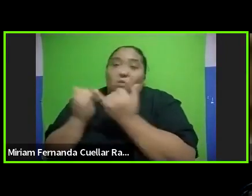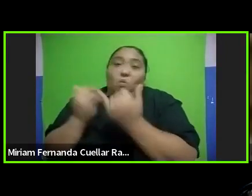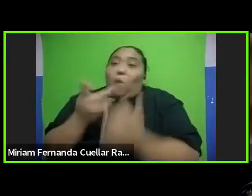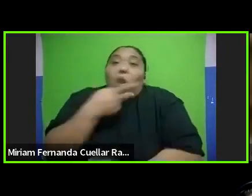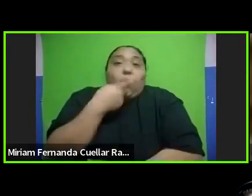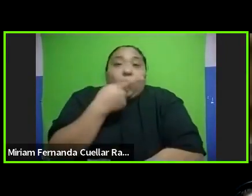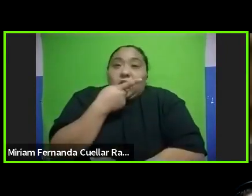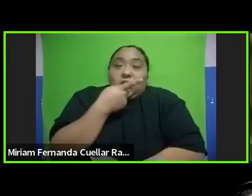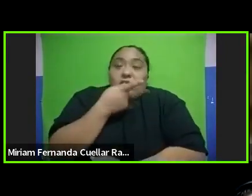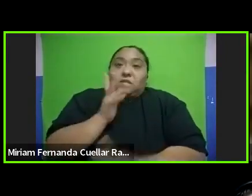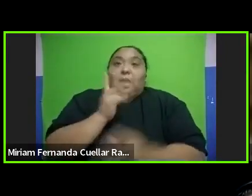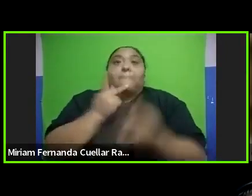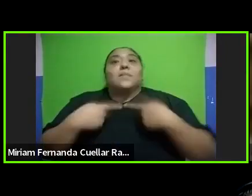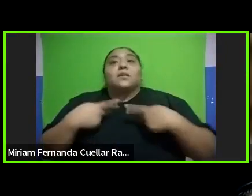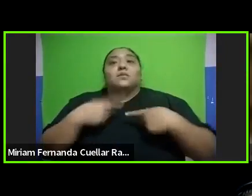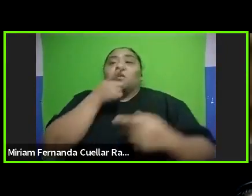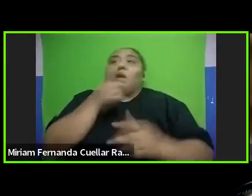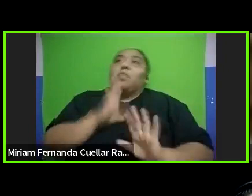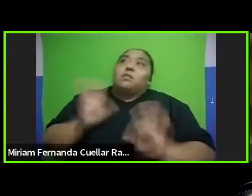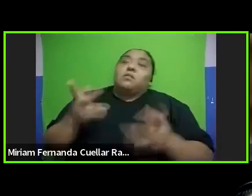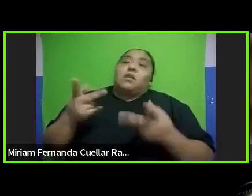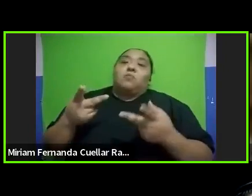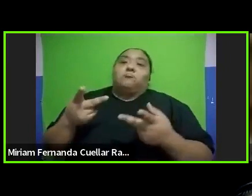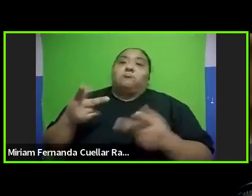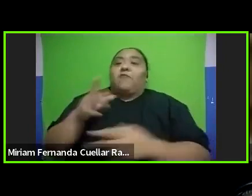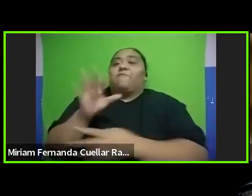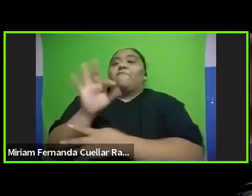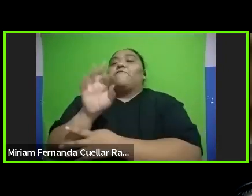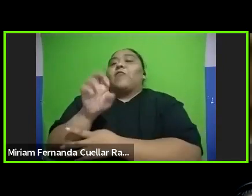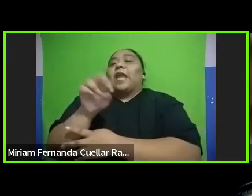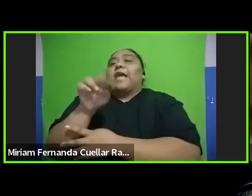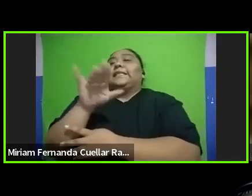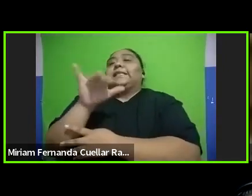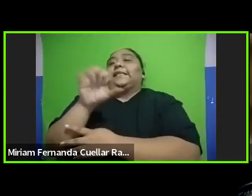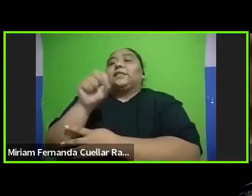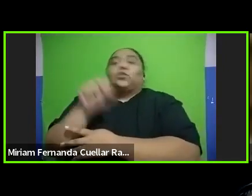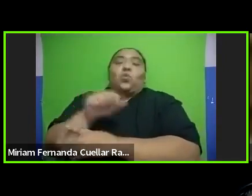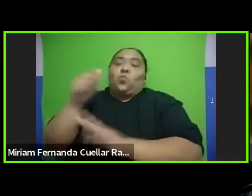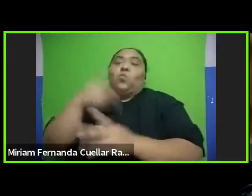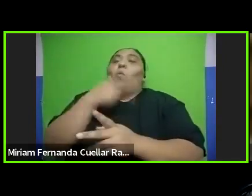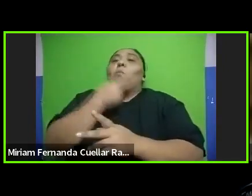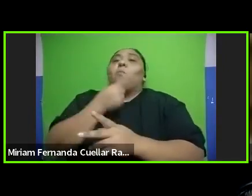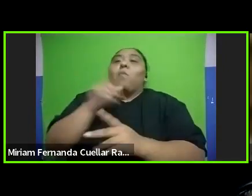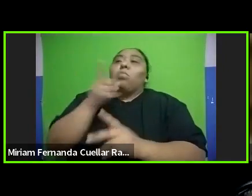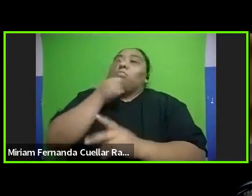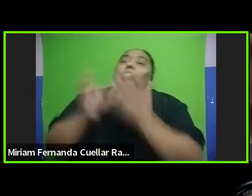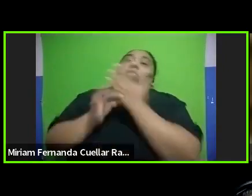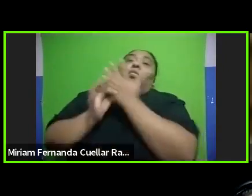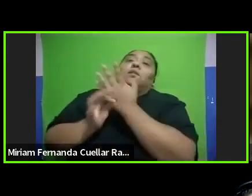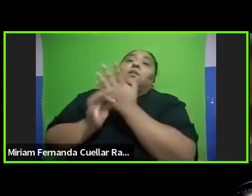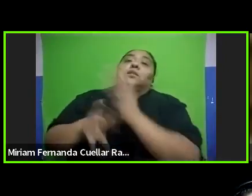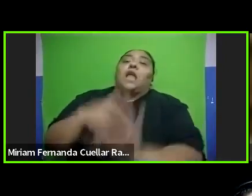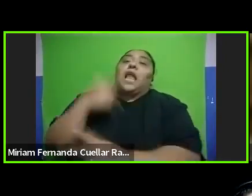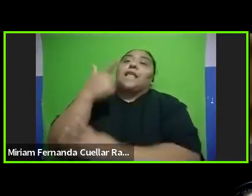oyentes oyentes, hay quienes dicen que hasta los 7 años se se tiene se tiene Francisco Mora dice que hasta los 7 años se años se tiene